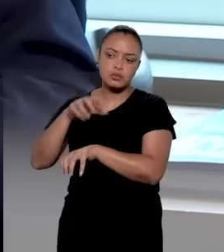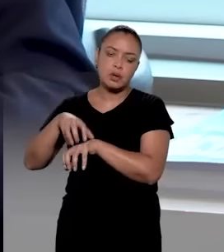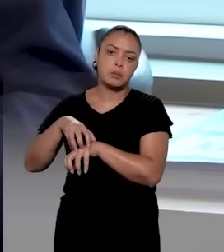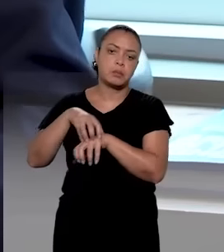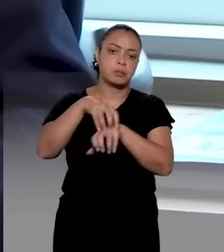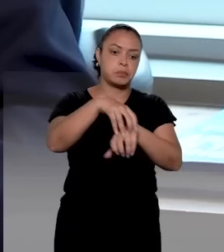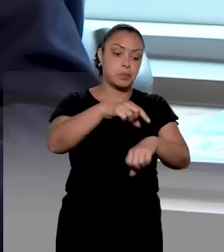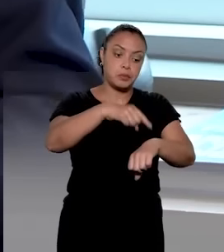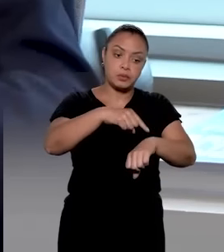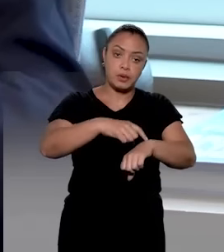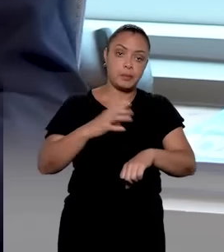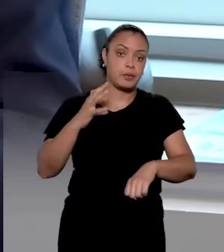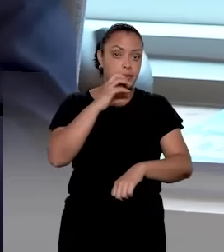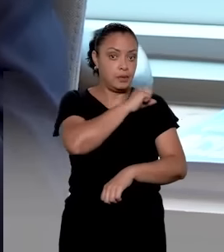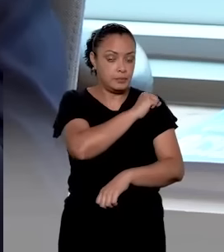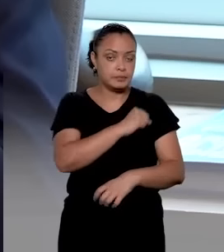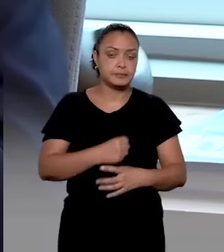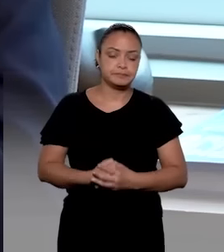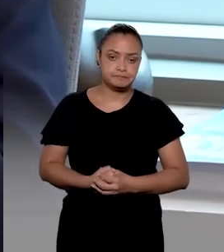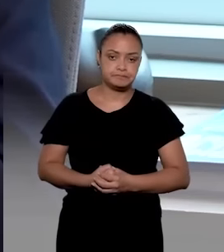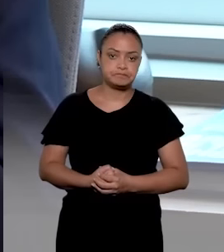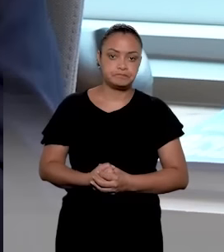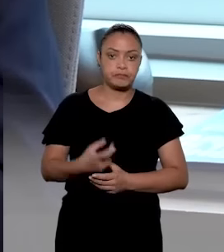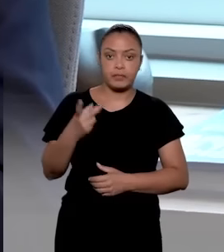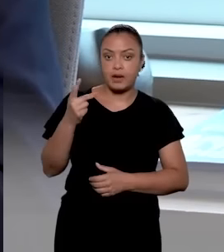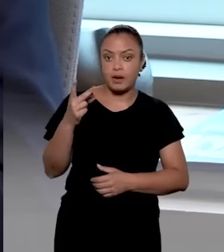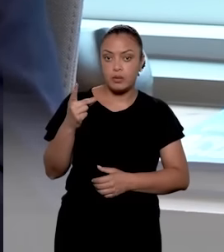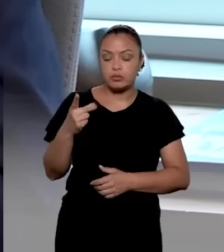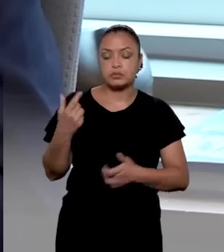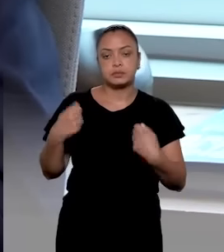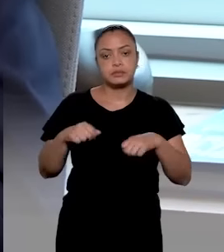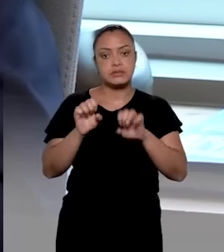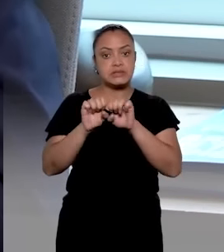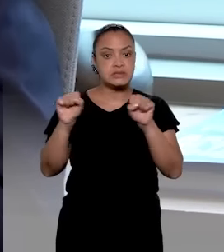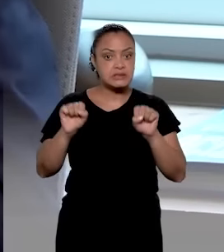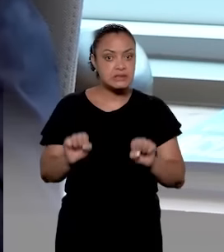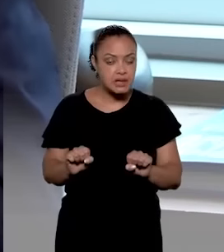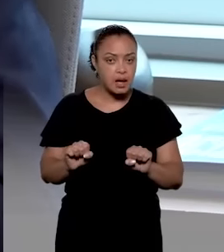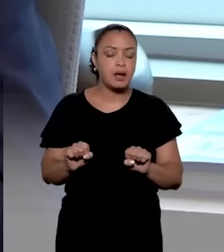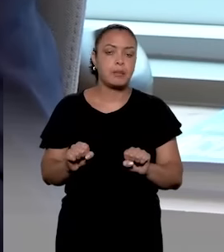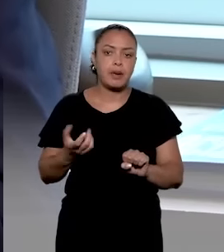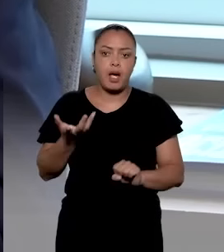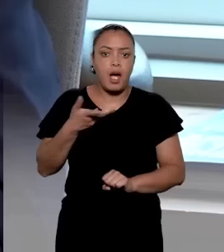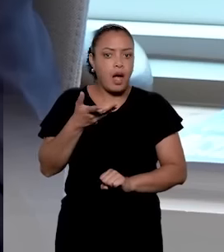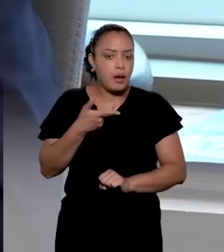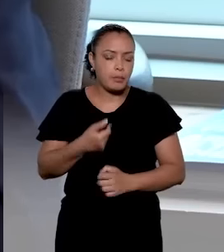garanta a conservação e transporte em tempo hábil. Segundo, precisa ter sistema de comercialização